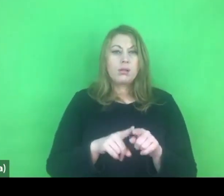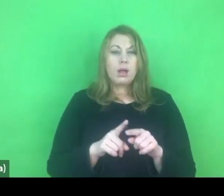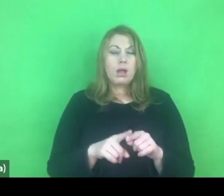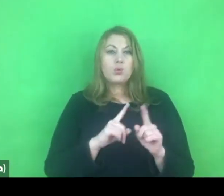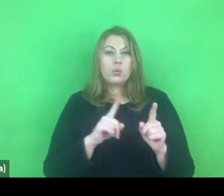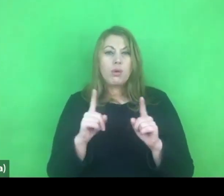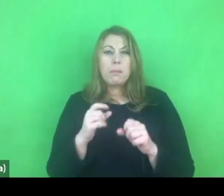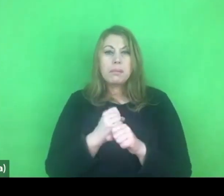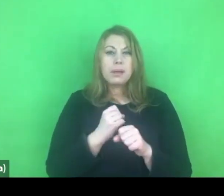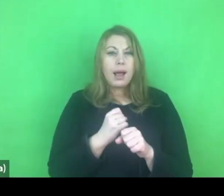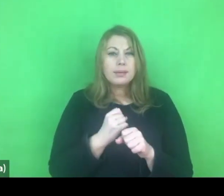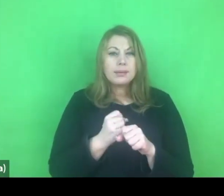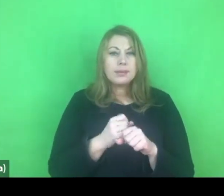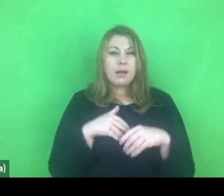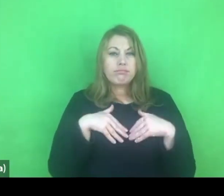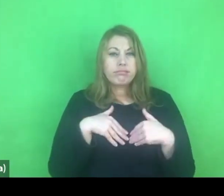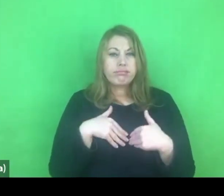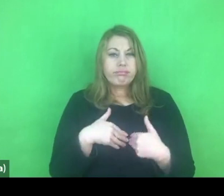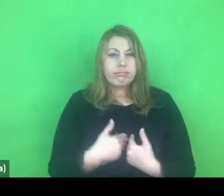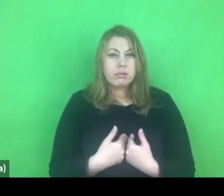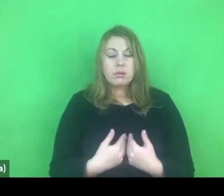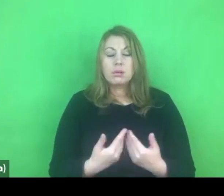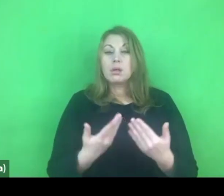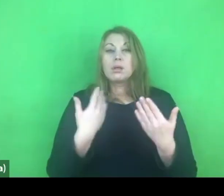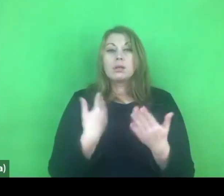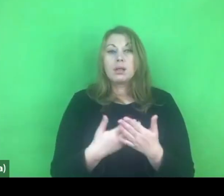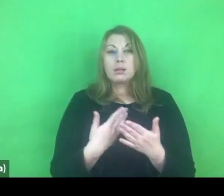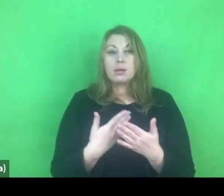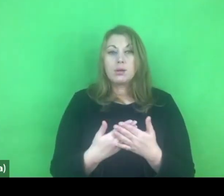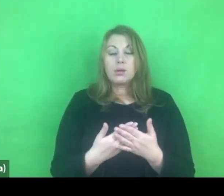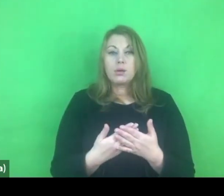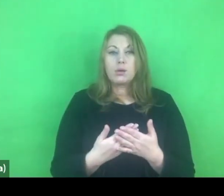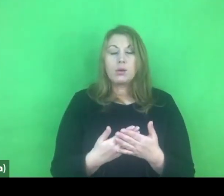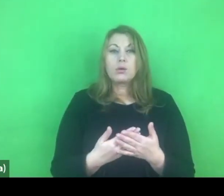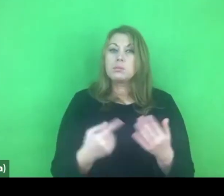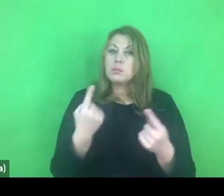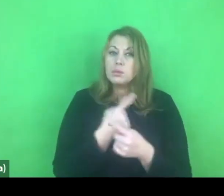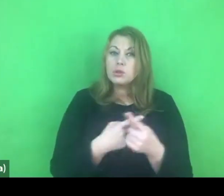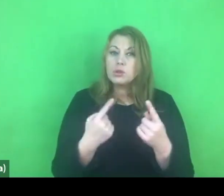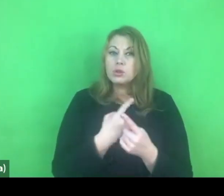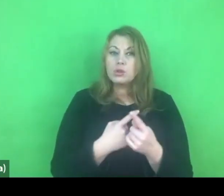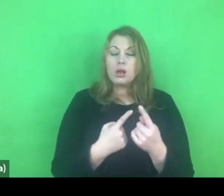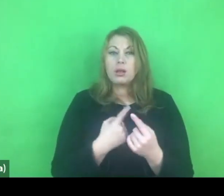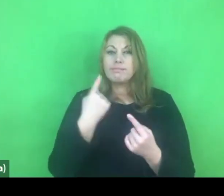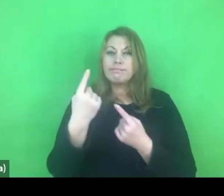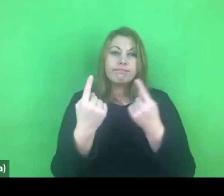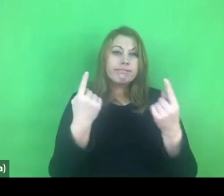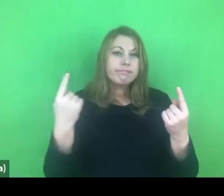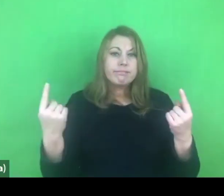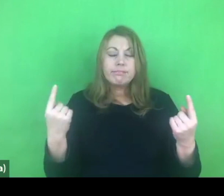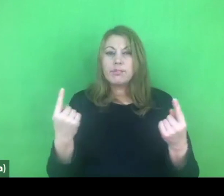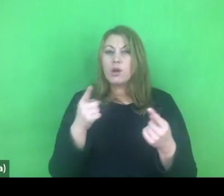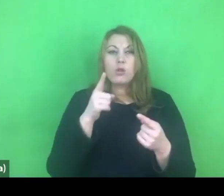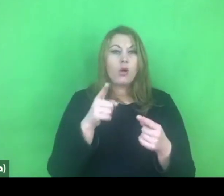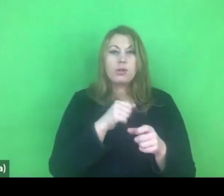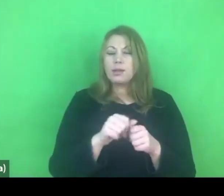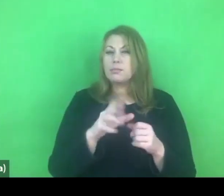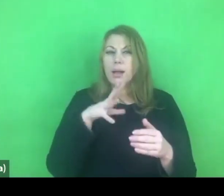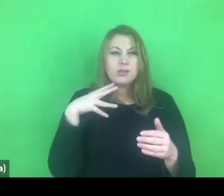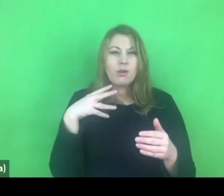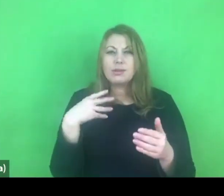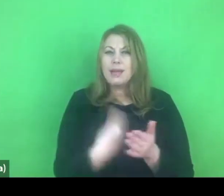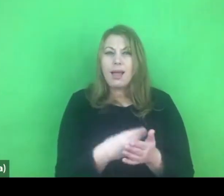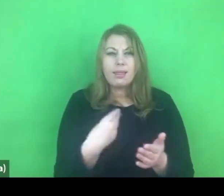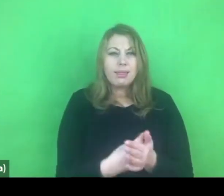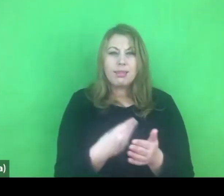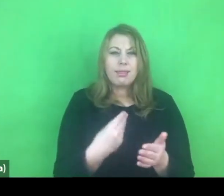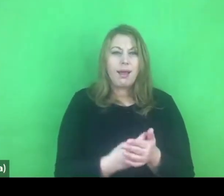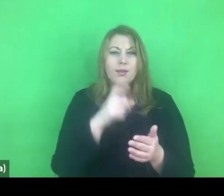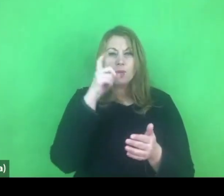Myślcie o sobie jako o swoim najcenniejszym narzędziu jeśli chodzi o pracę w obszarze przeciwdziałaniu przemocy.